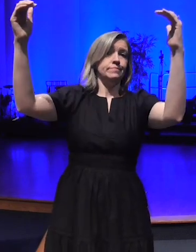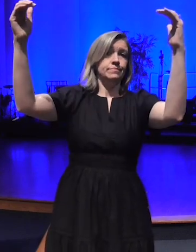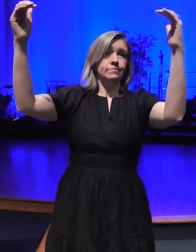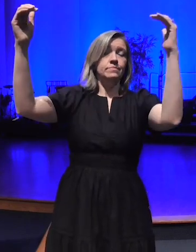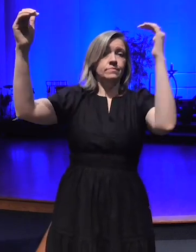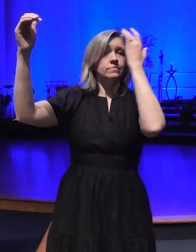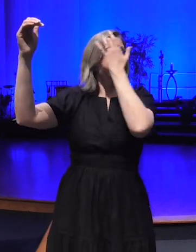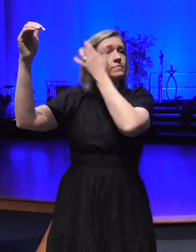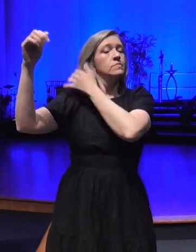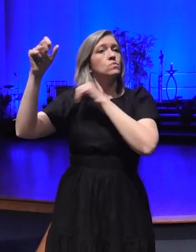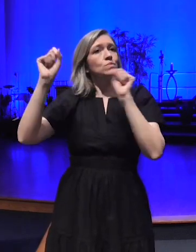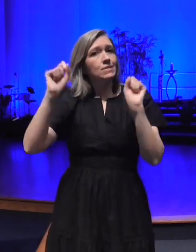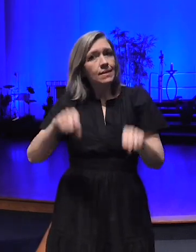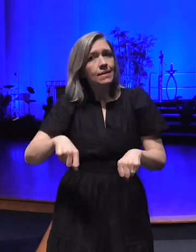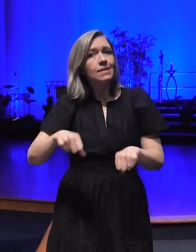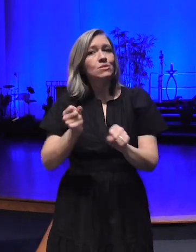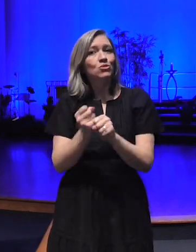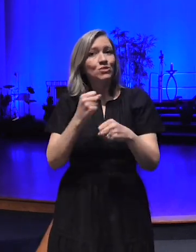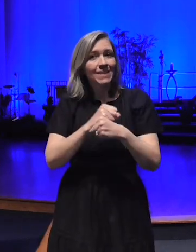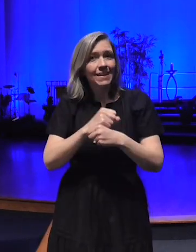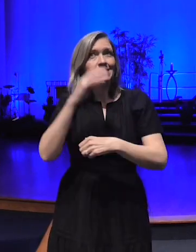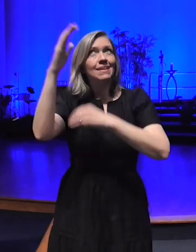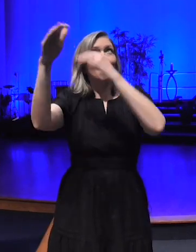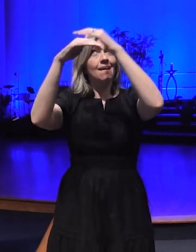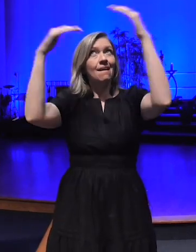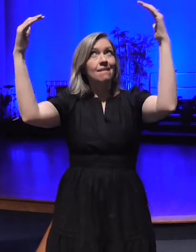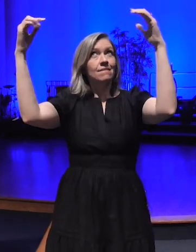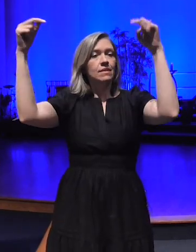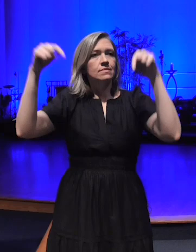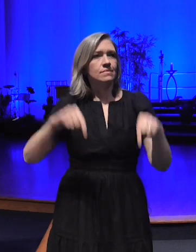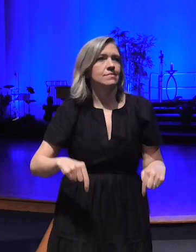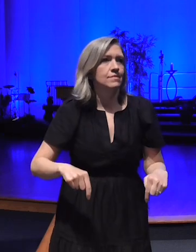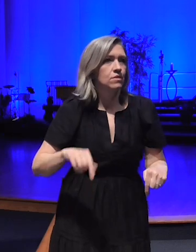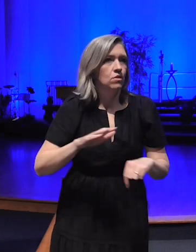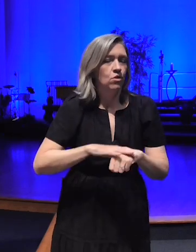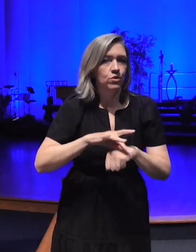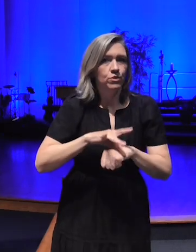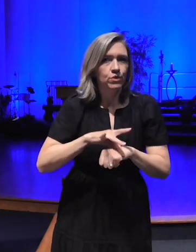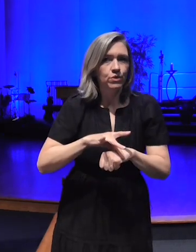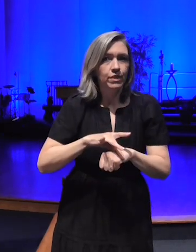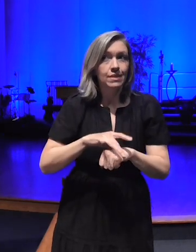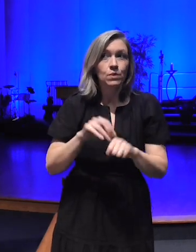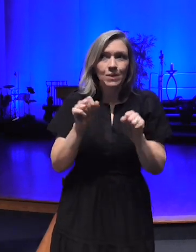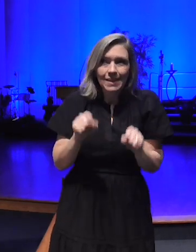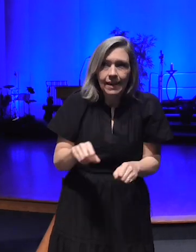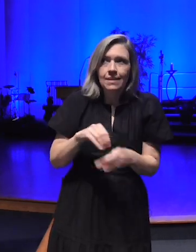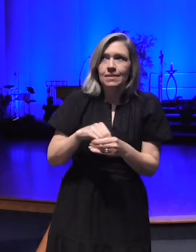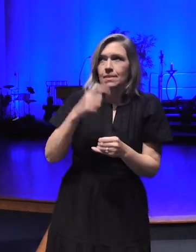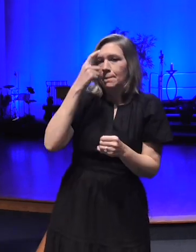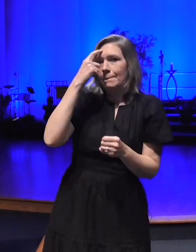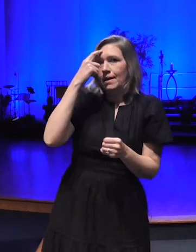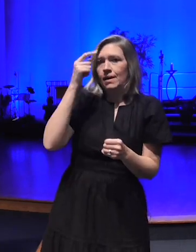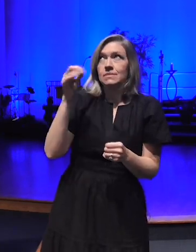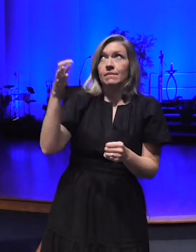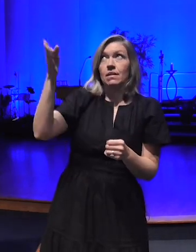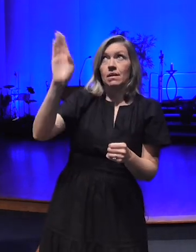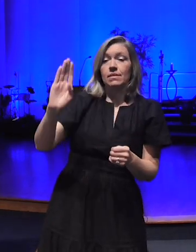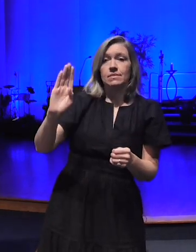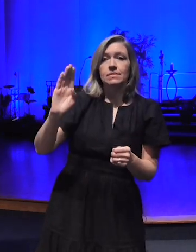crear el cielo en la Tierra en la Tierra como está en la mente de Dios, así que quiero ofrecerles tres